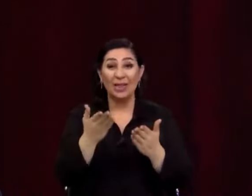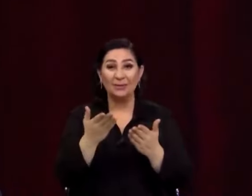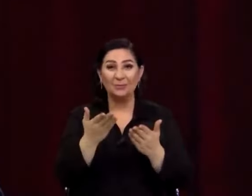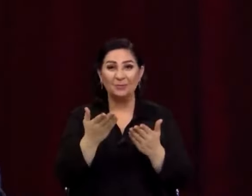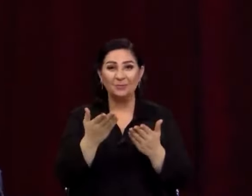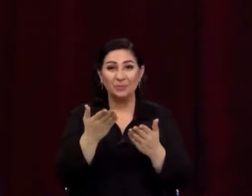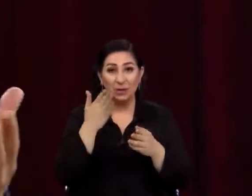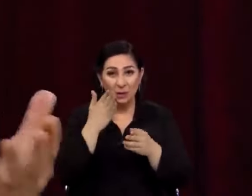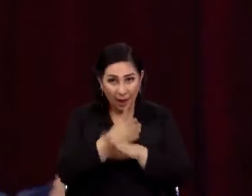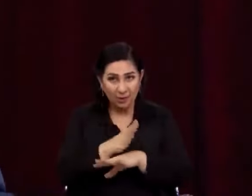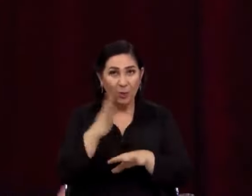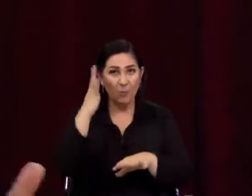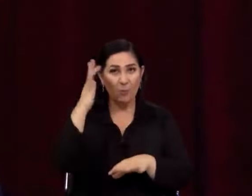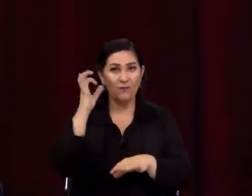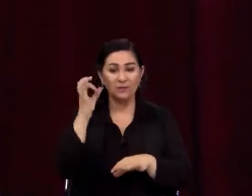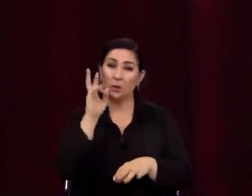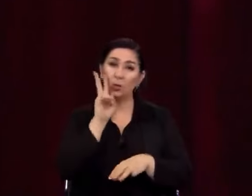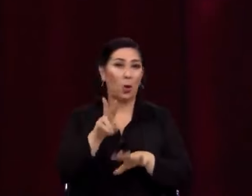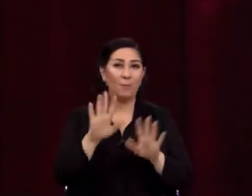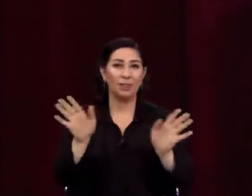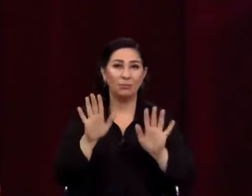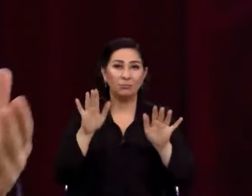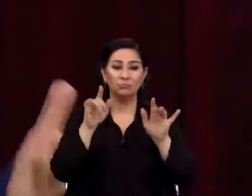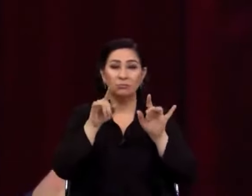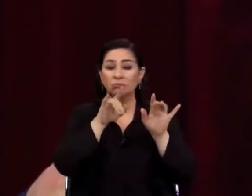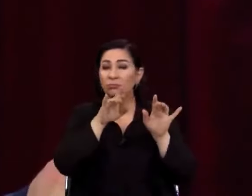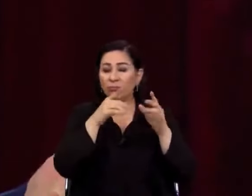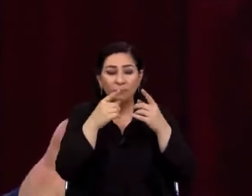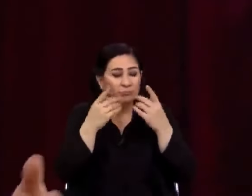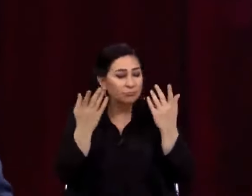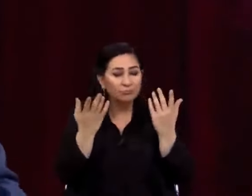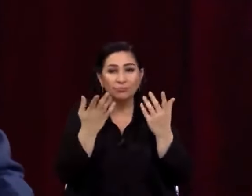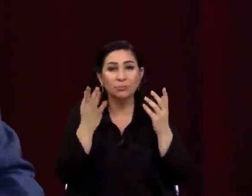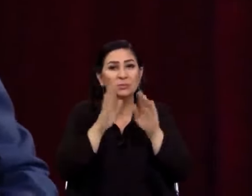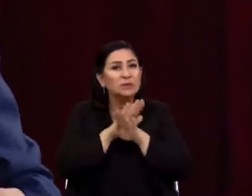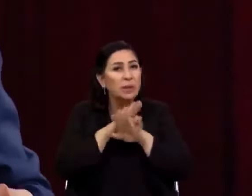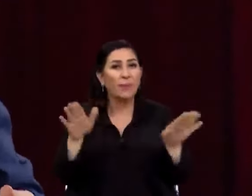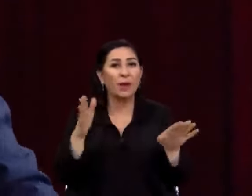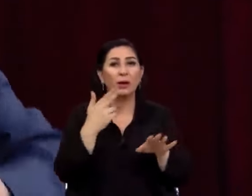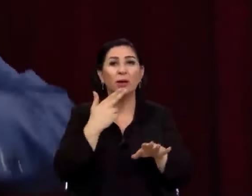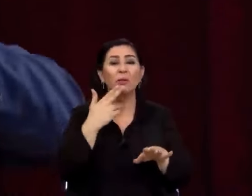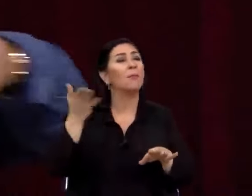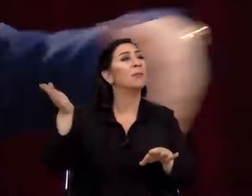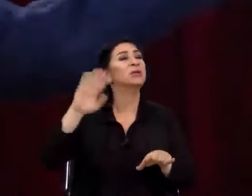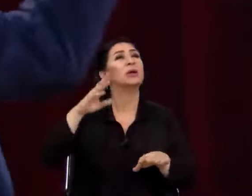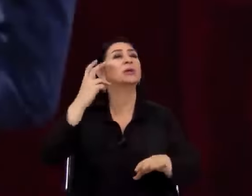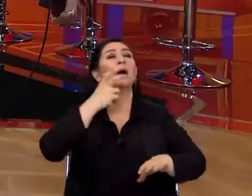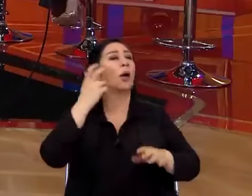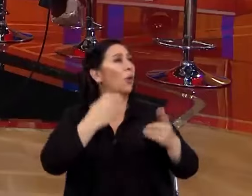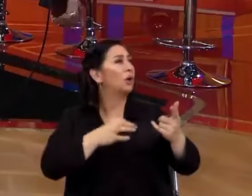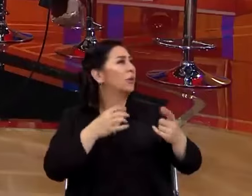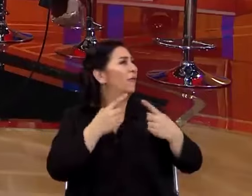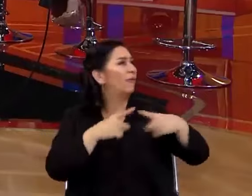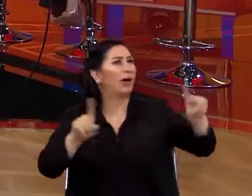hakikaten Profesyoneller de görmedim ben böyle bir şey Profesyoneller de yok Tamamen kadın Başka dilden söylüyor orkestra Başka dilden çalıyor falan